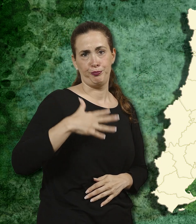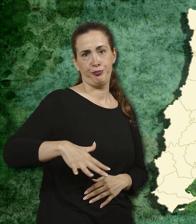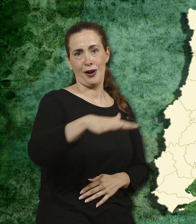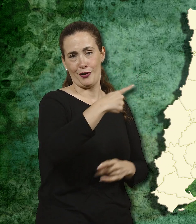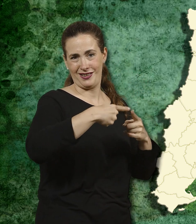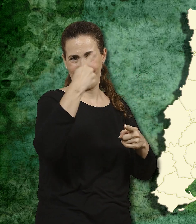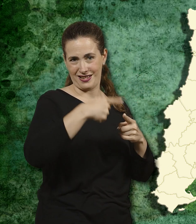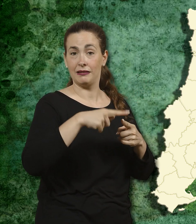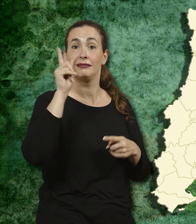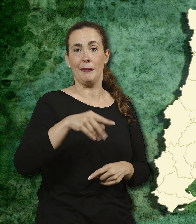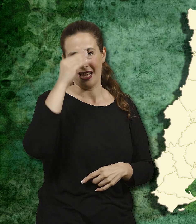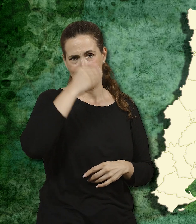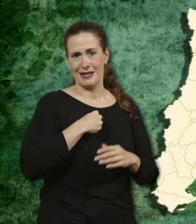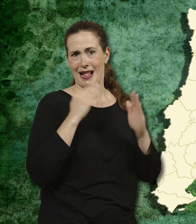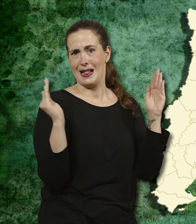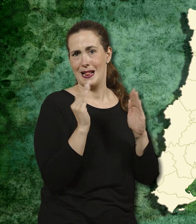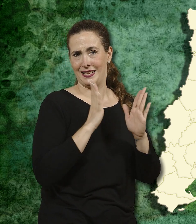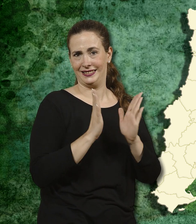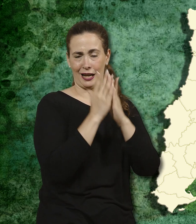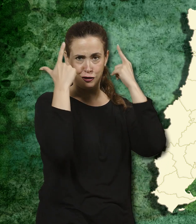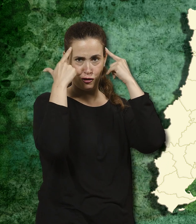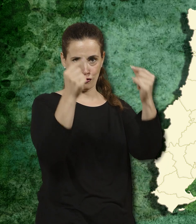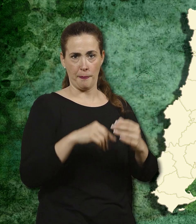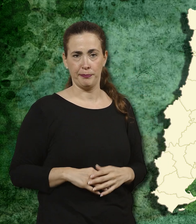i l'ermita de Sant Llop de Viabrea.